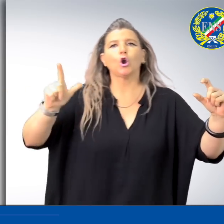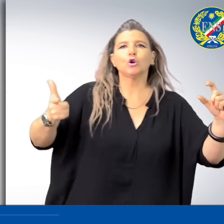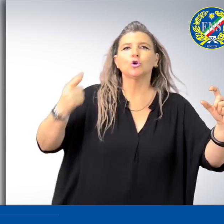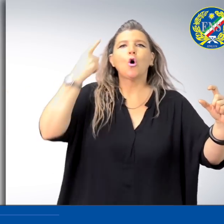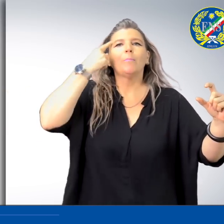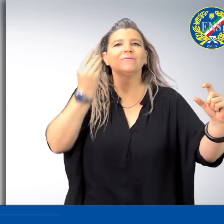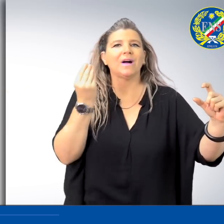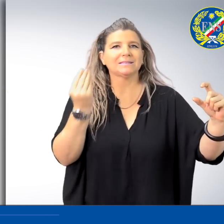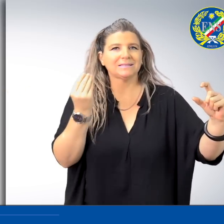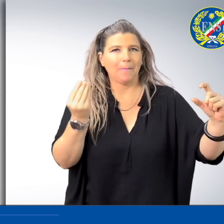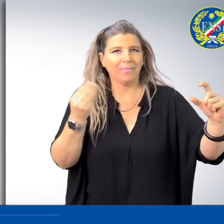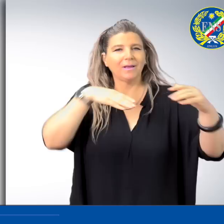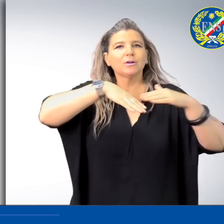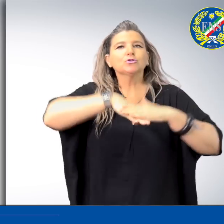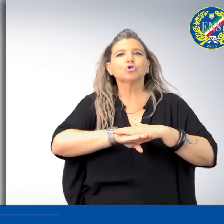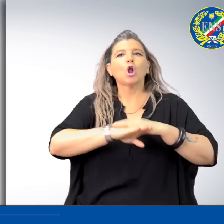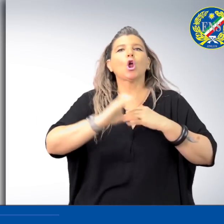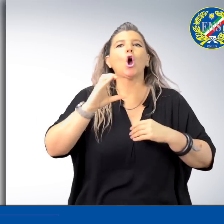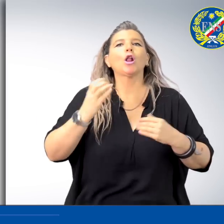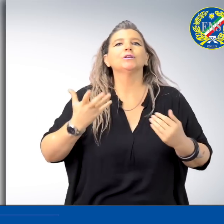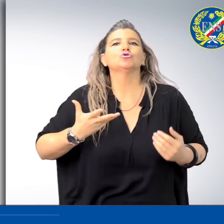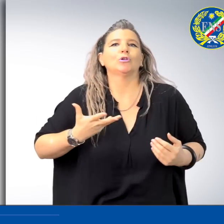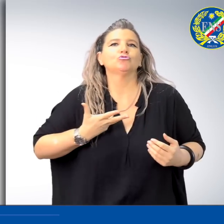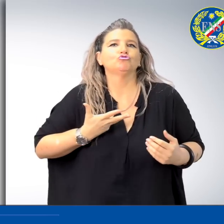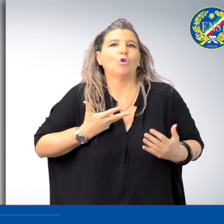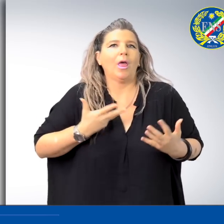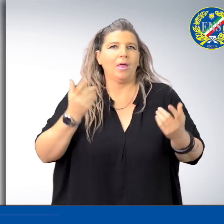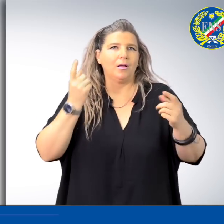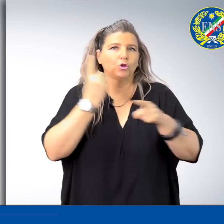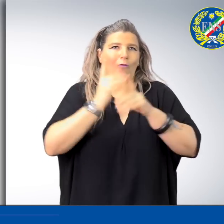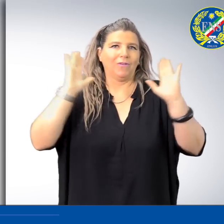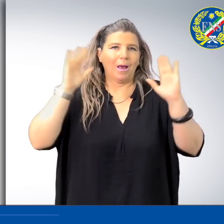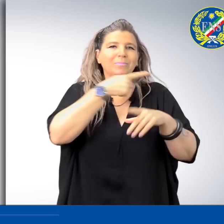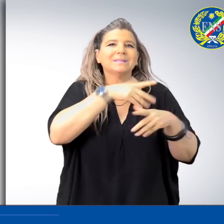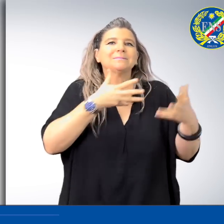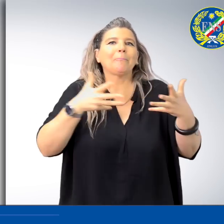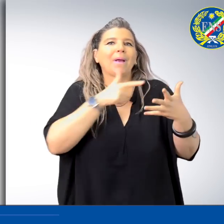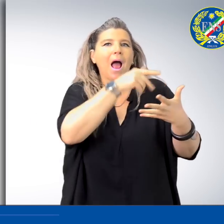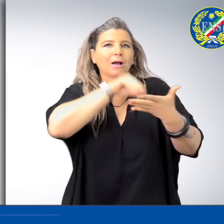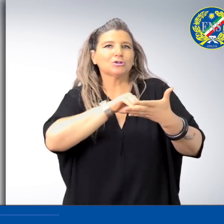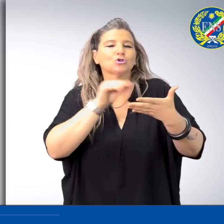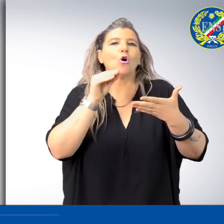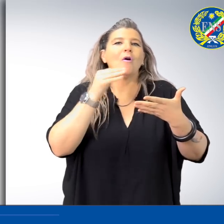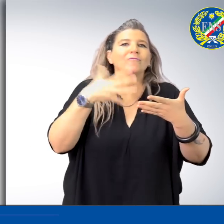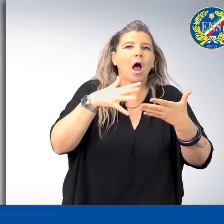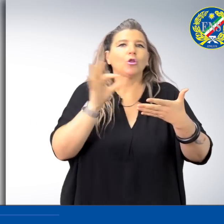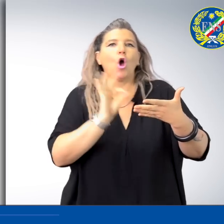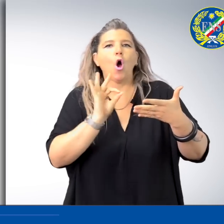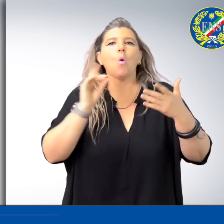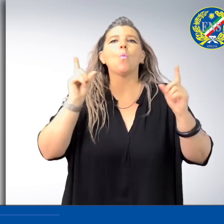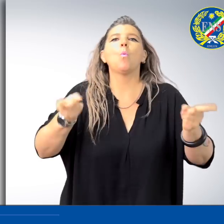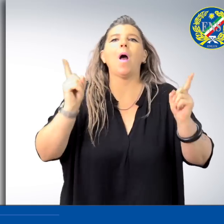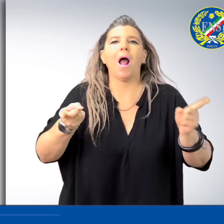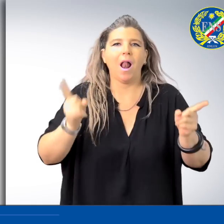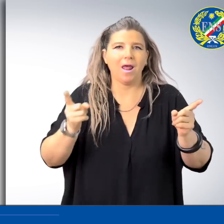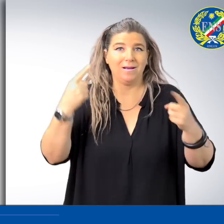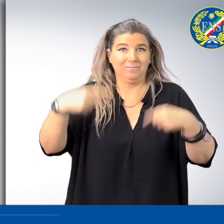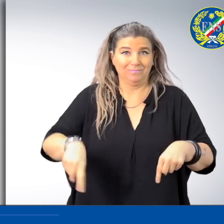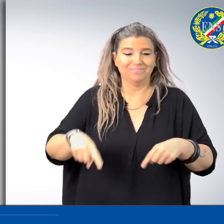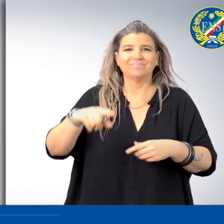devo mettere i dispositivi degli angoli ciechi senza sapere il sottocodice per motivi di spazio